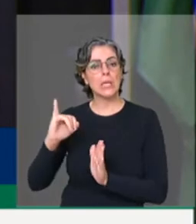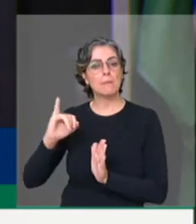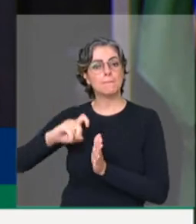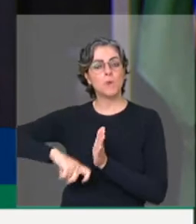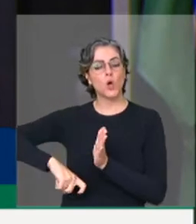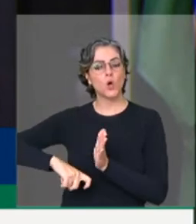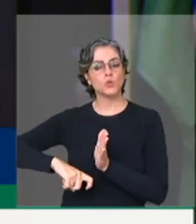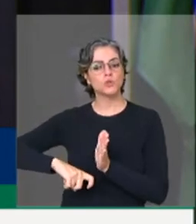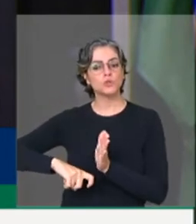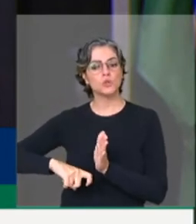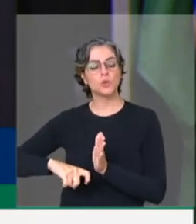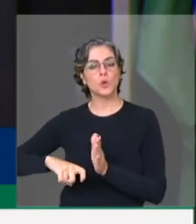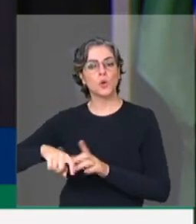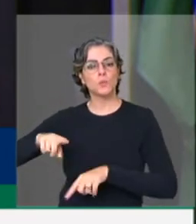IMPOSTO DE IMPORTAÇÃO DE ELETROELETRÔNICOS DE